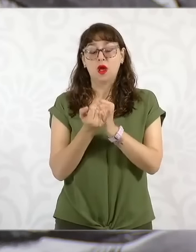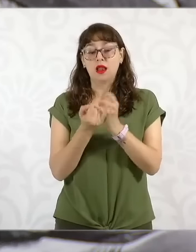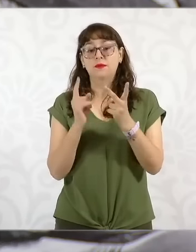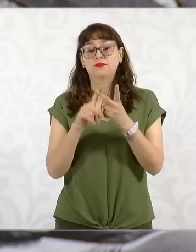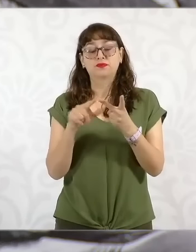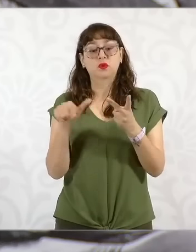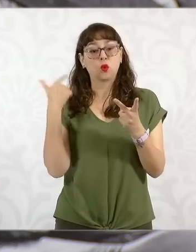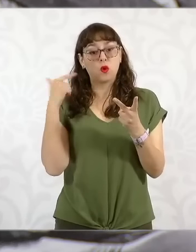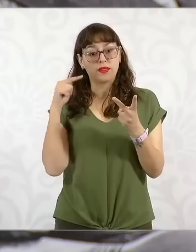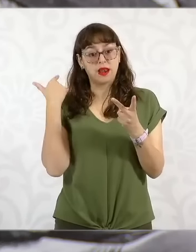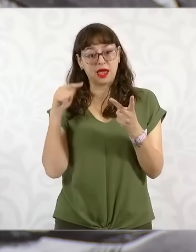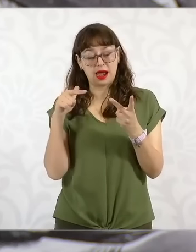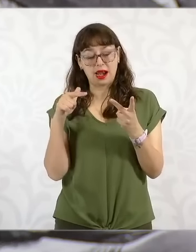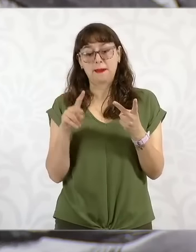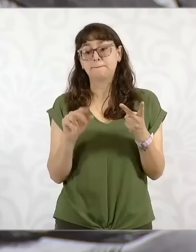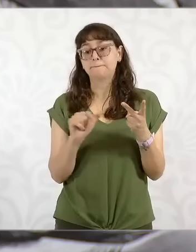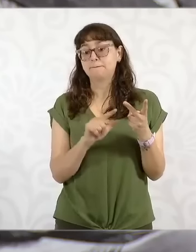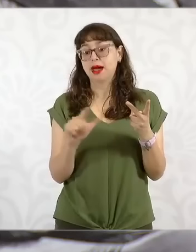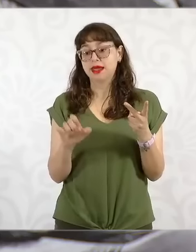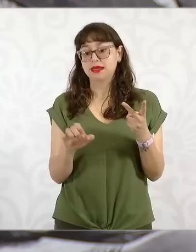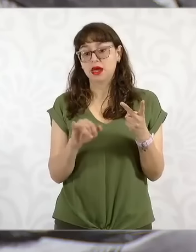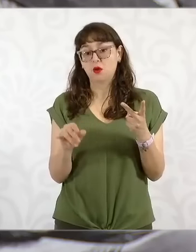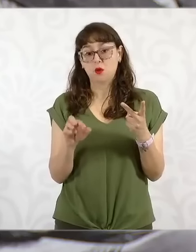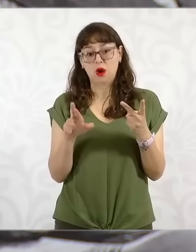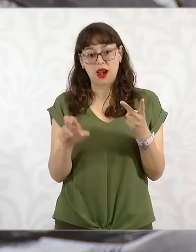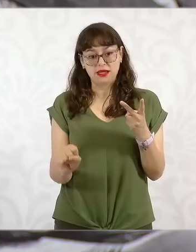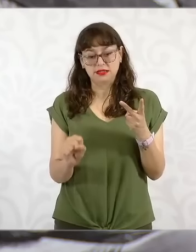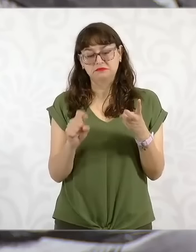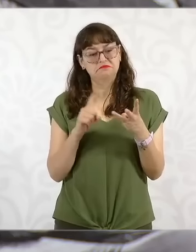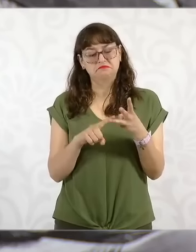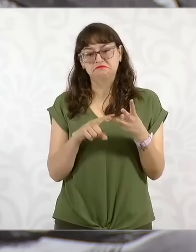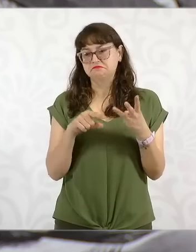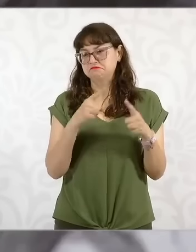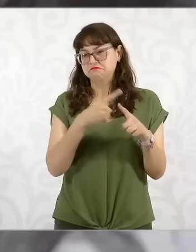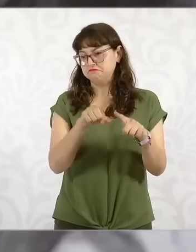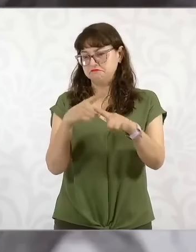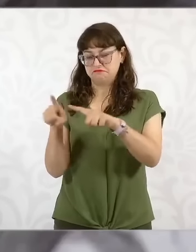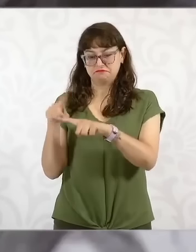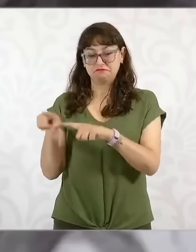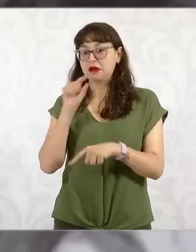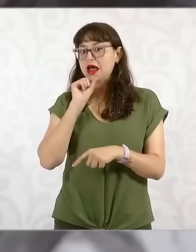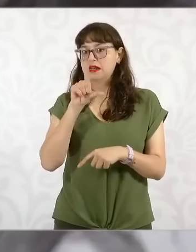Valle de Juárez y otras regiones del estado de Jalisco. Dicha célula criminal coordinaba